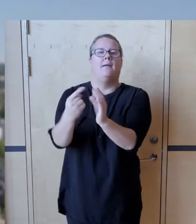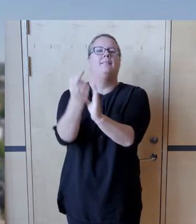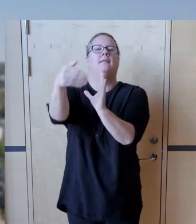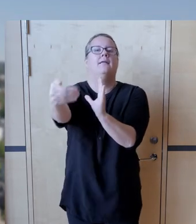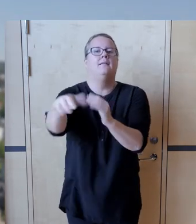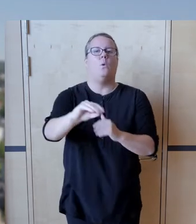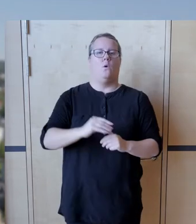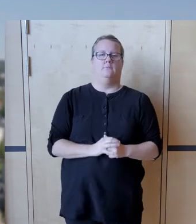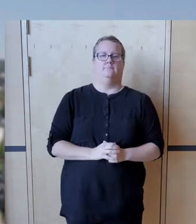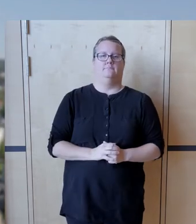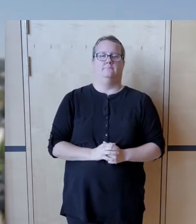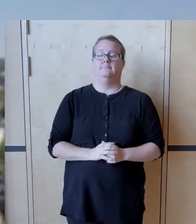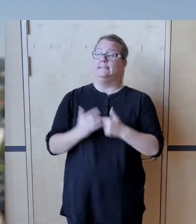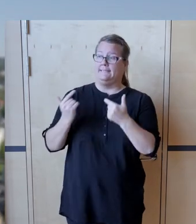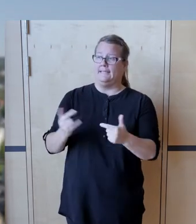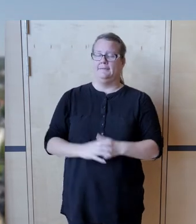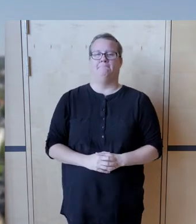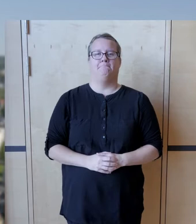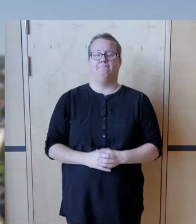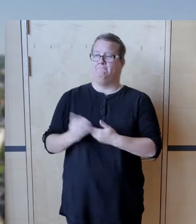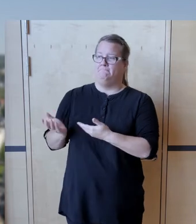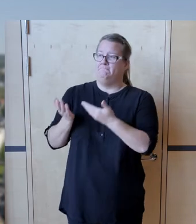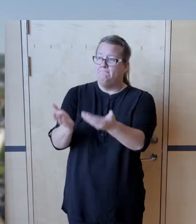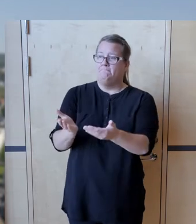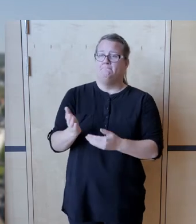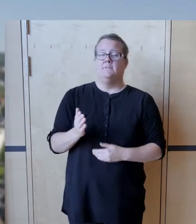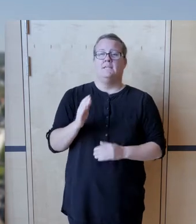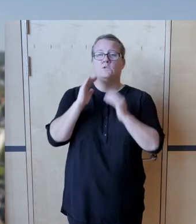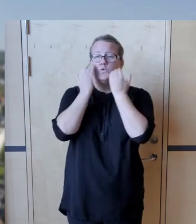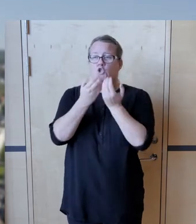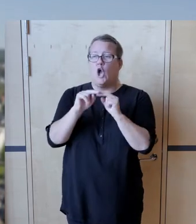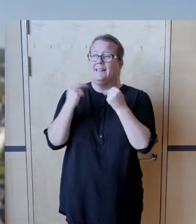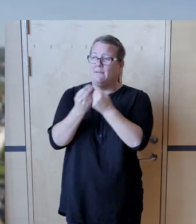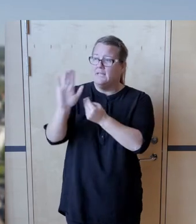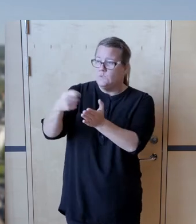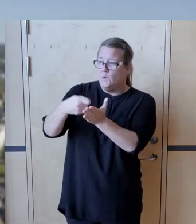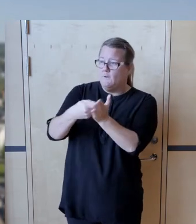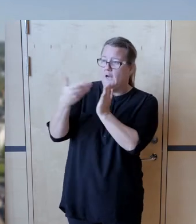Tack ska du ha då det roligt Josefin mot i socialnämndens ordförande Socialdemokraterna därefter hantverkscider